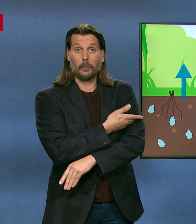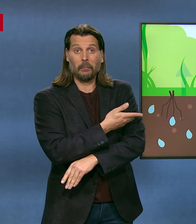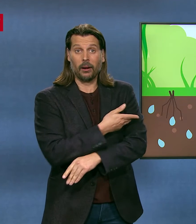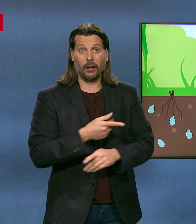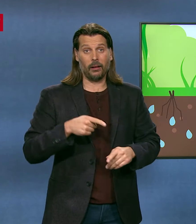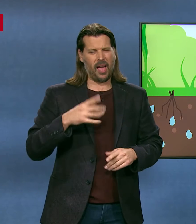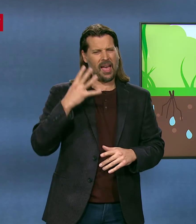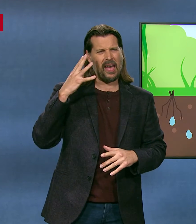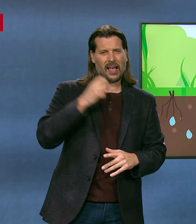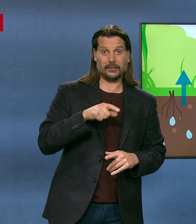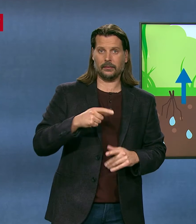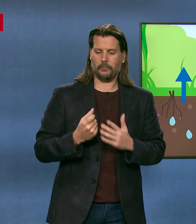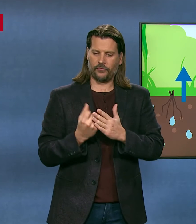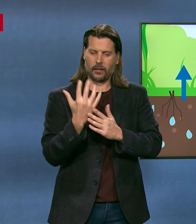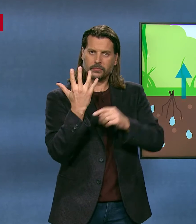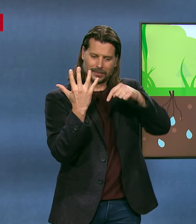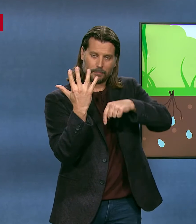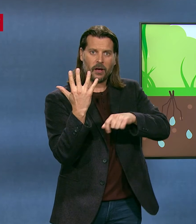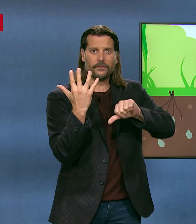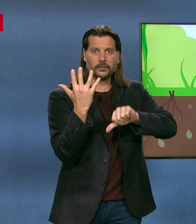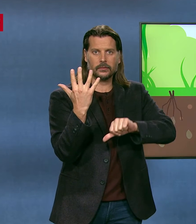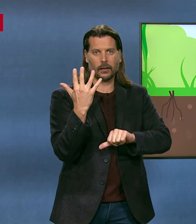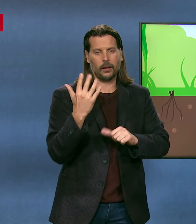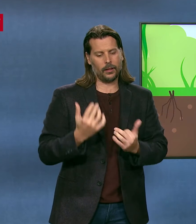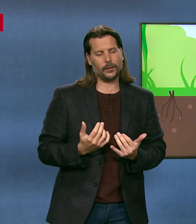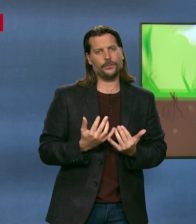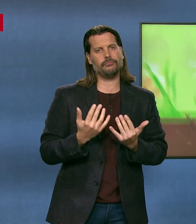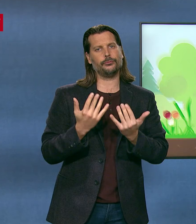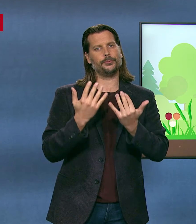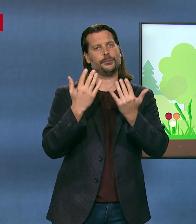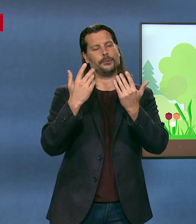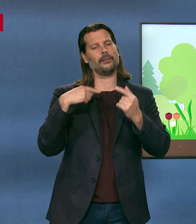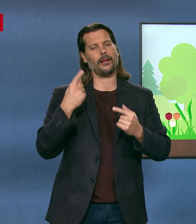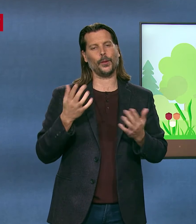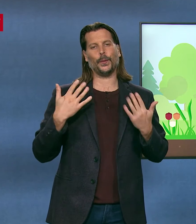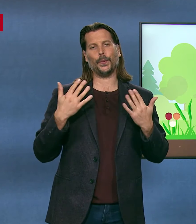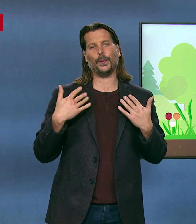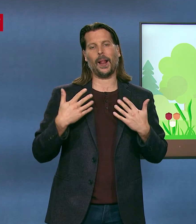das in den Pflanzen und im Boden gespeicherte Wasser. Dadurch wird es kühler.